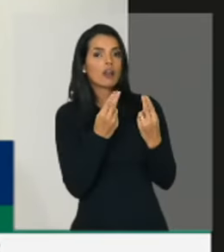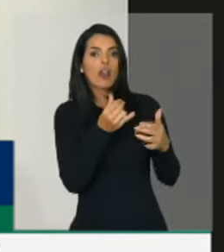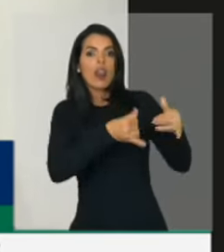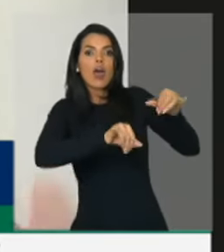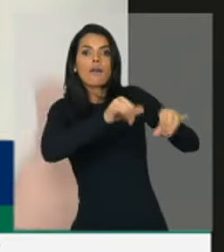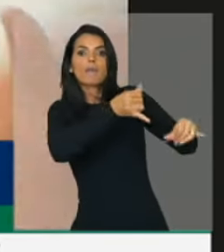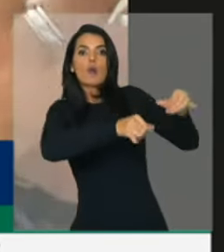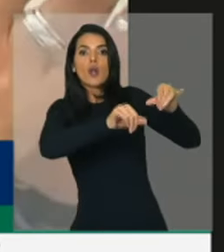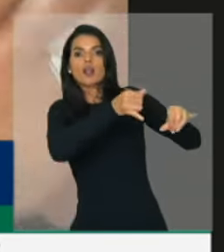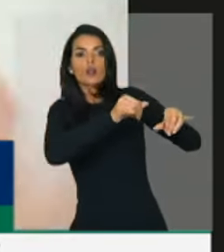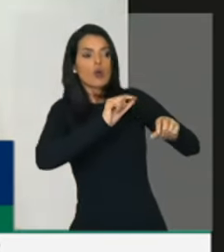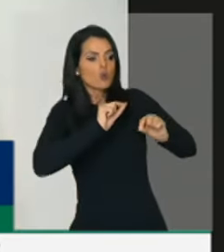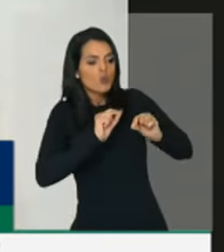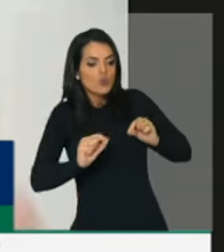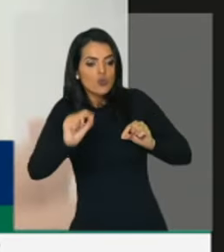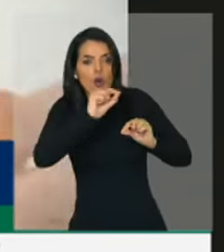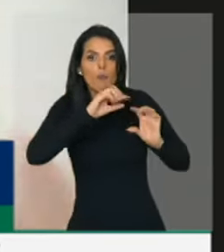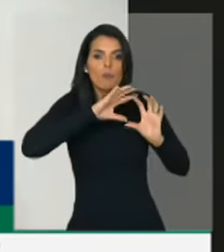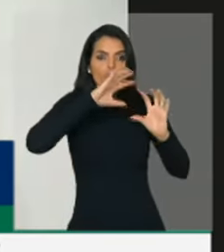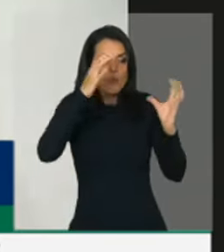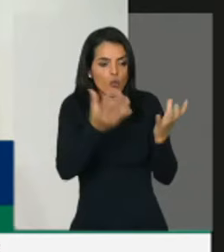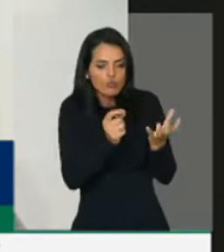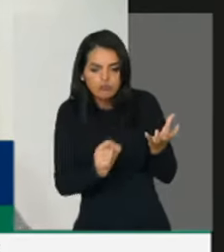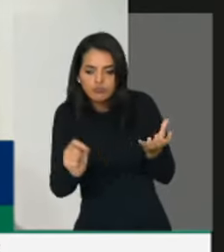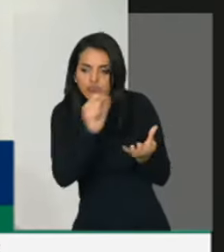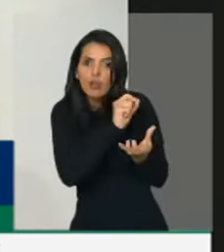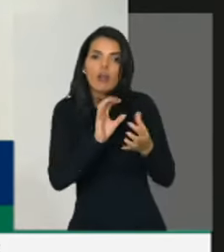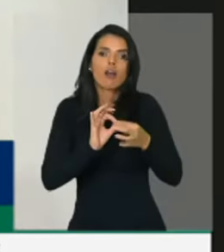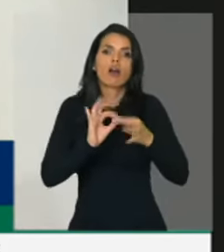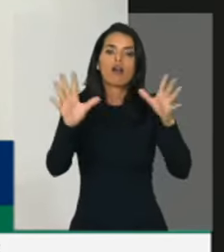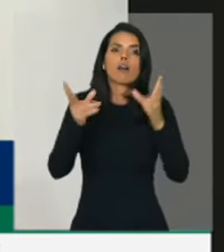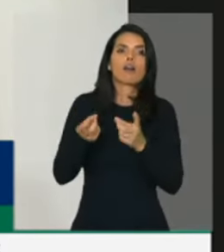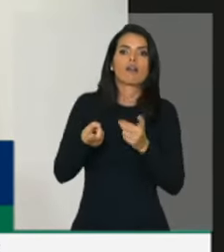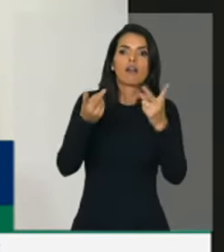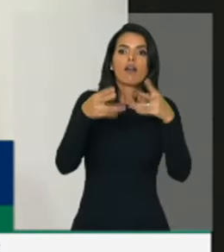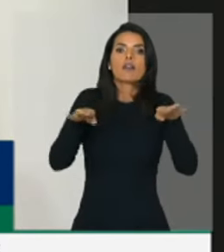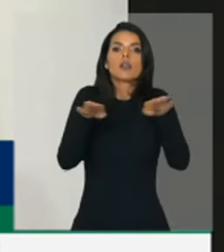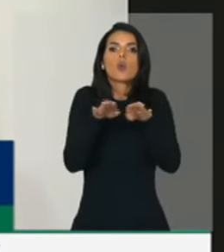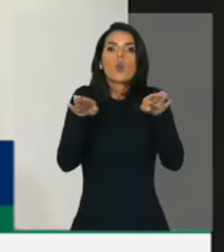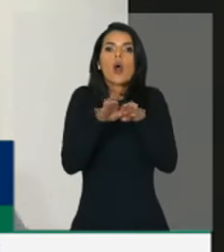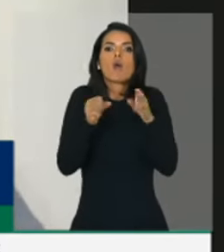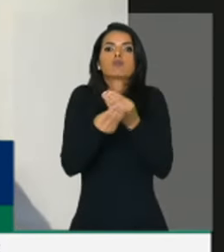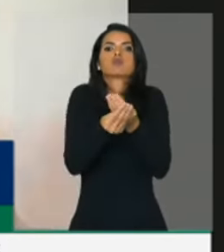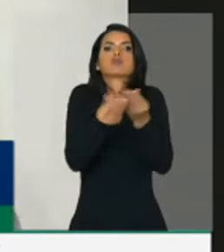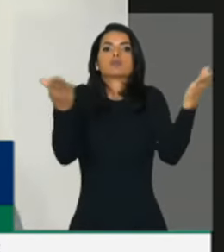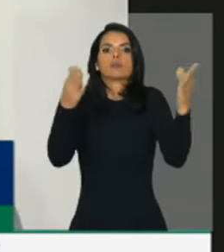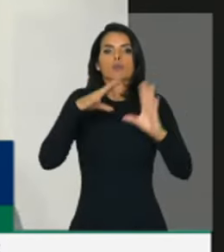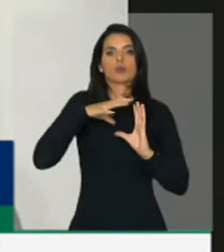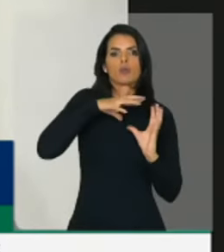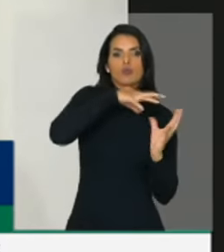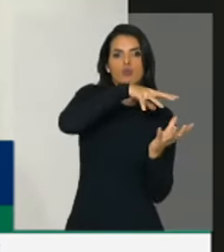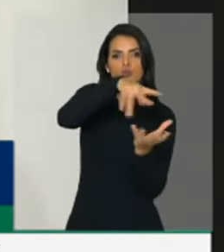VACINAS EQUITATIVAMENTE PARA O MUNDO. ENTÃO ACHAR CULPADO AGORA É UMA IRRESPONSABILIDADE. O QUE NÓS PRECISAMOS É CADA UM FAZER A